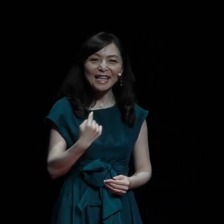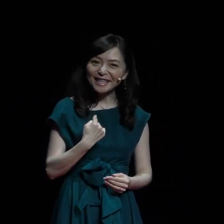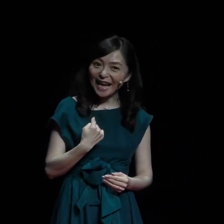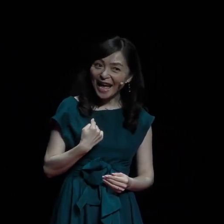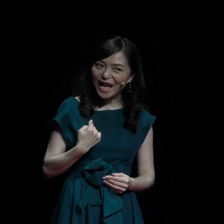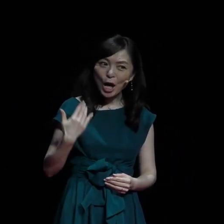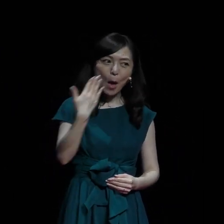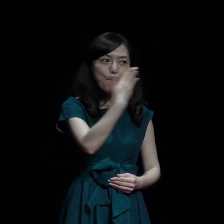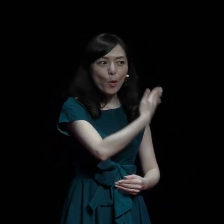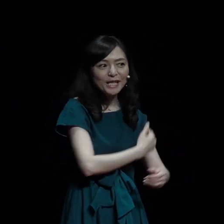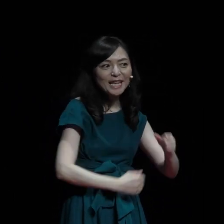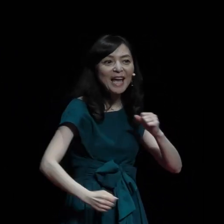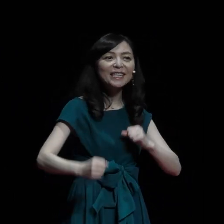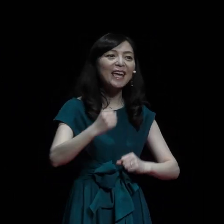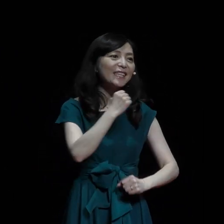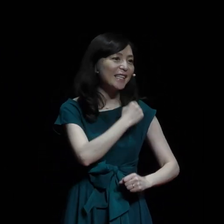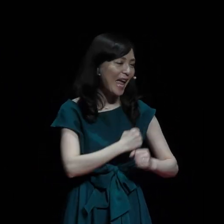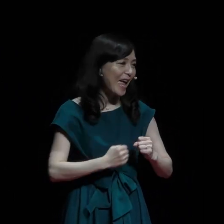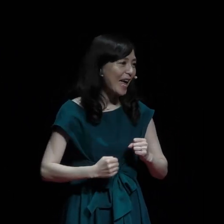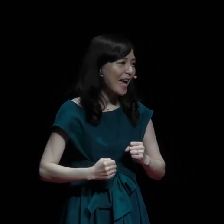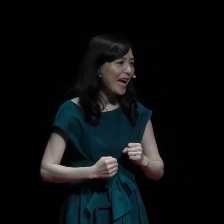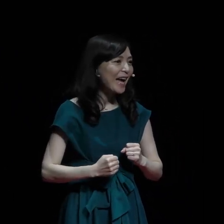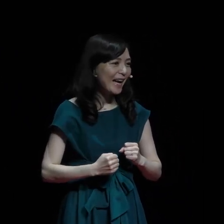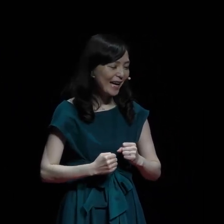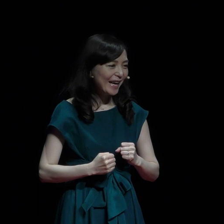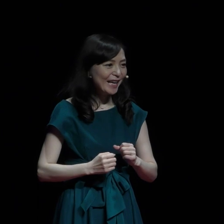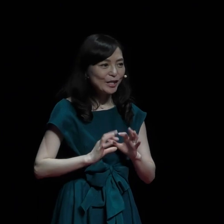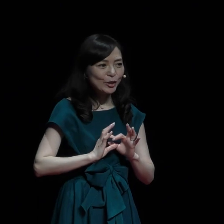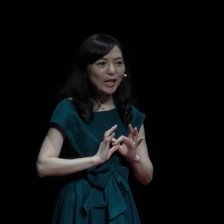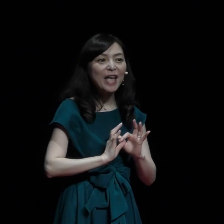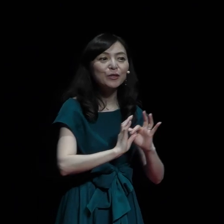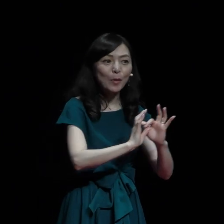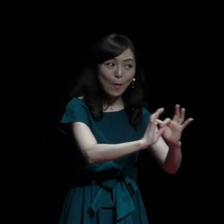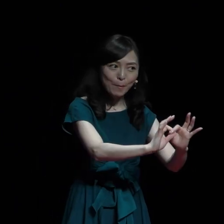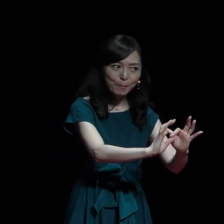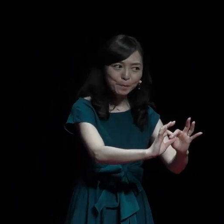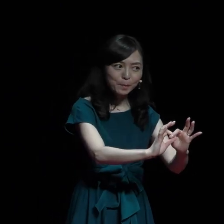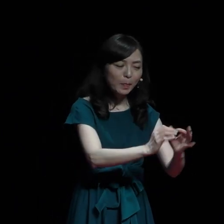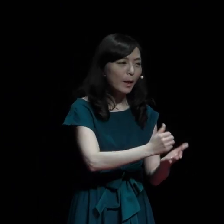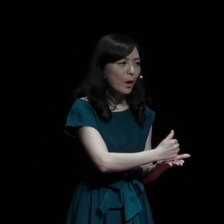Al transmitir con lenguaje corporal